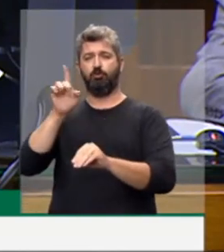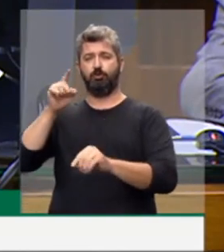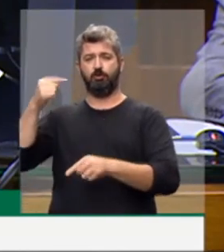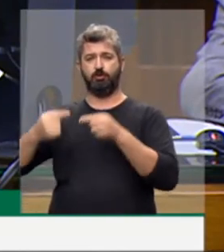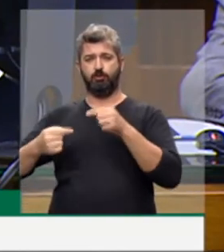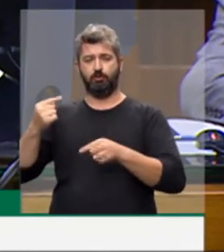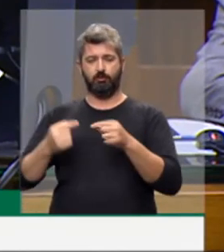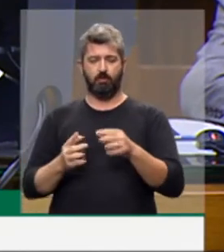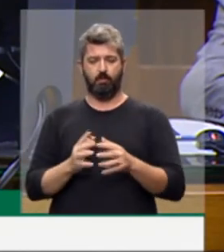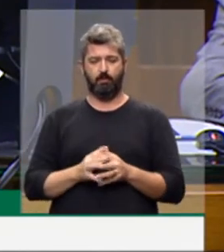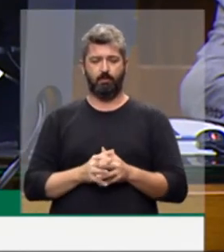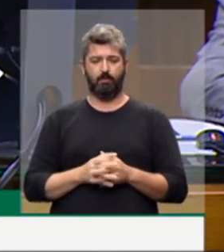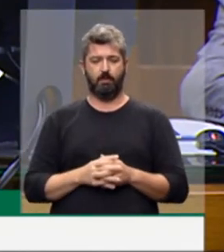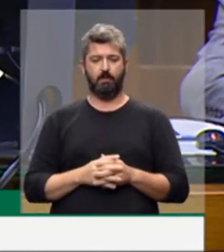COMETIDA POR MUITOS E MUITOS ANOS, OBRIGADO SENHOR